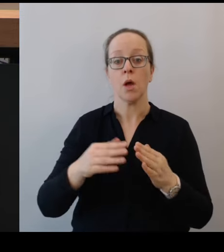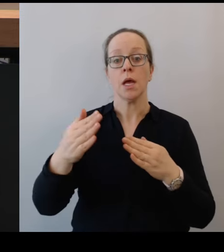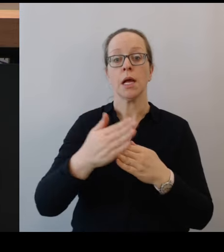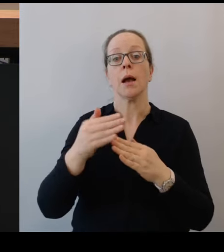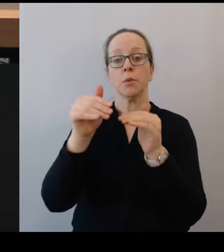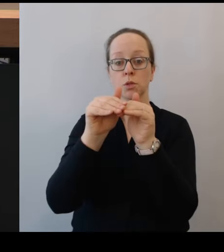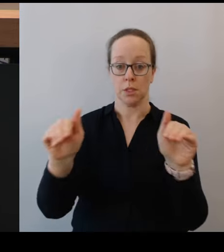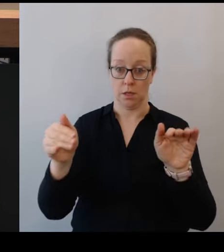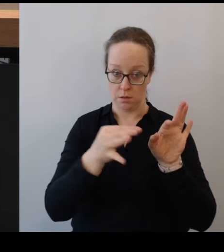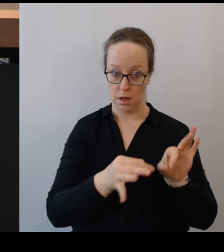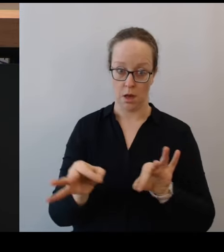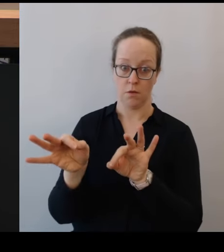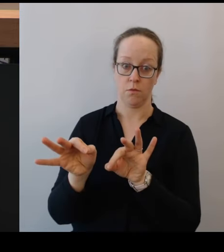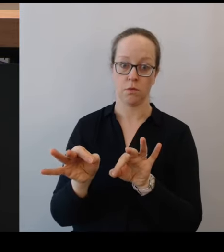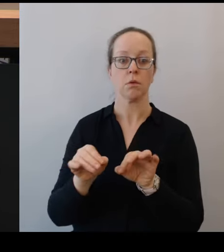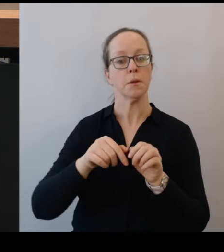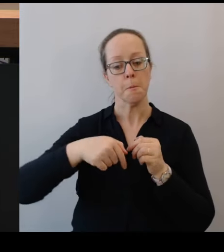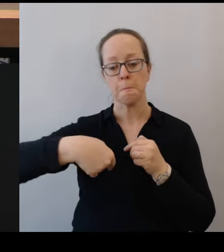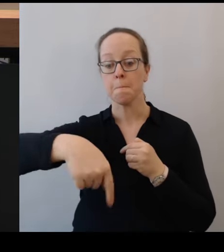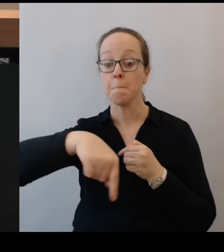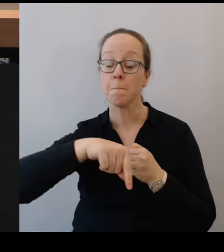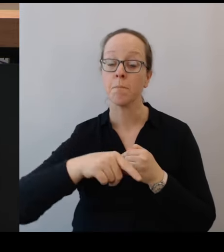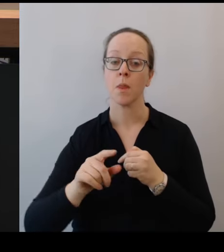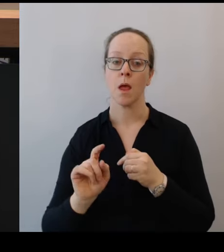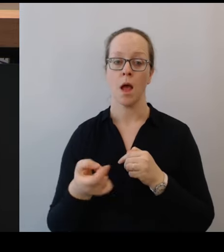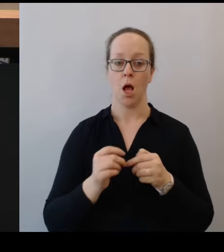einen eigenen Antrag hier bei Ihnen vorlegen.